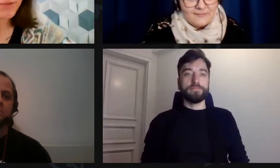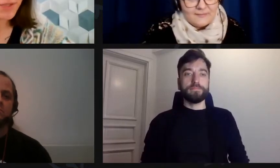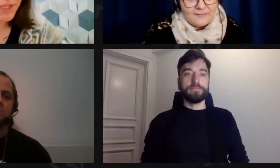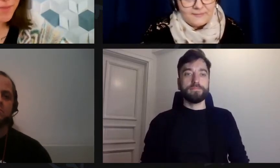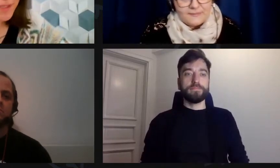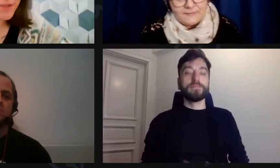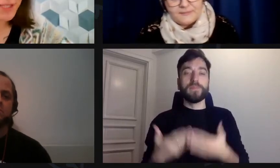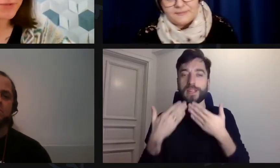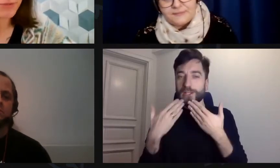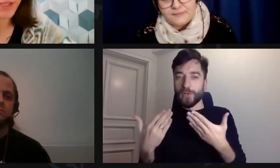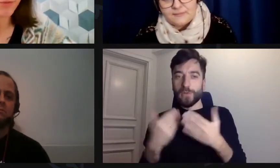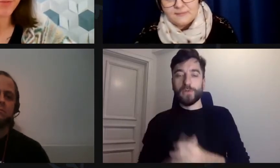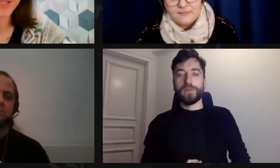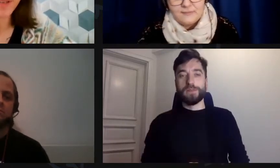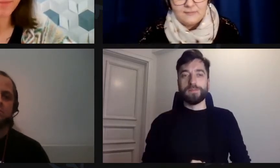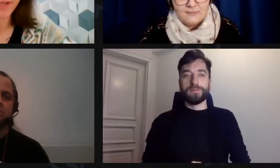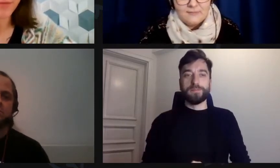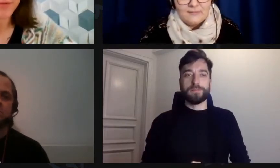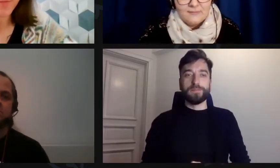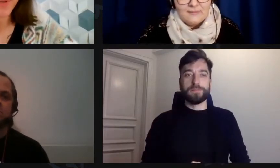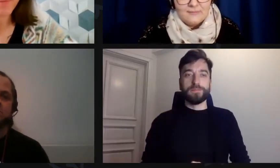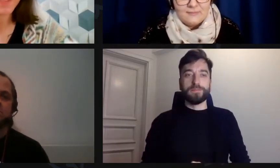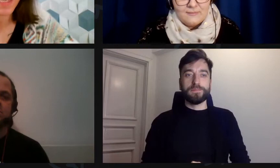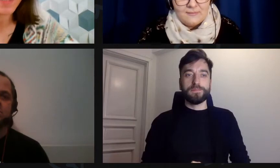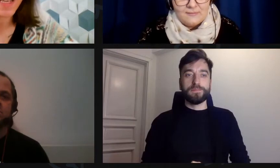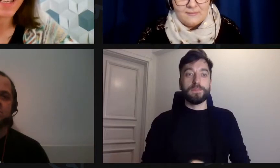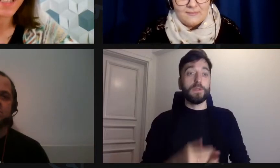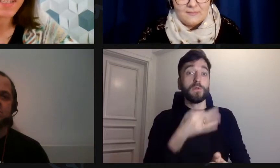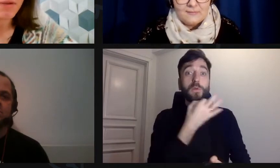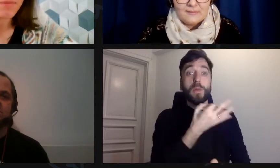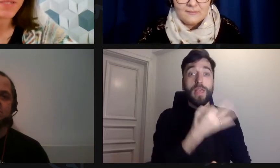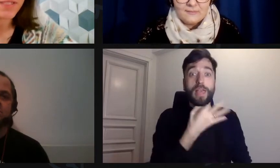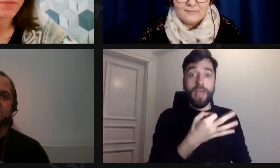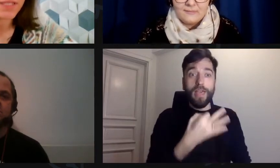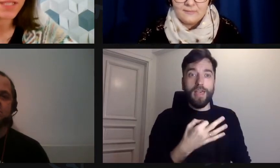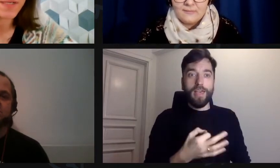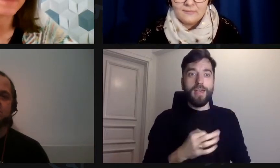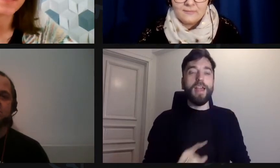Dominika – dziękuje Ci bardzo, pojawiło się sporo pytań, ale chciałabym,